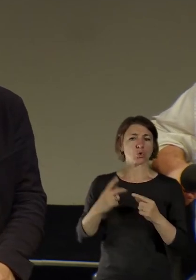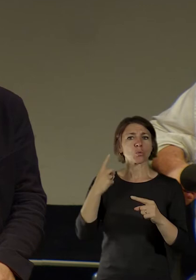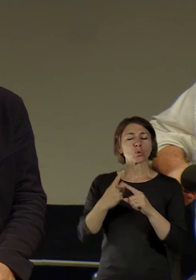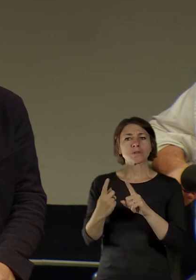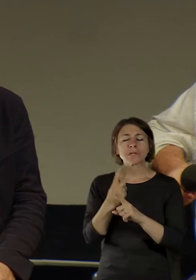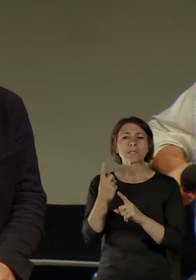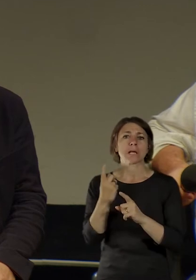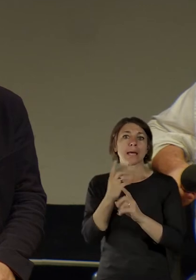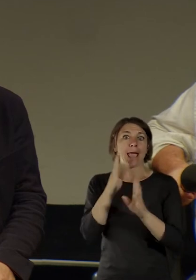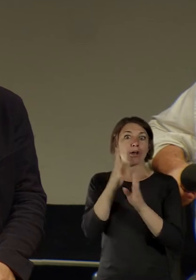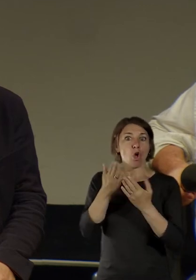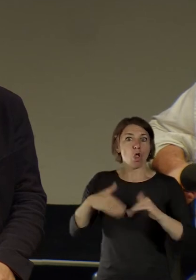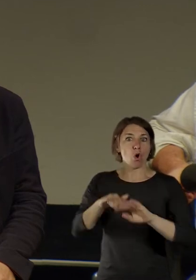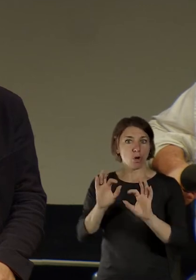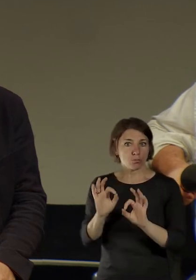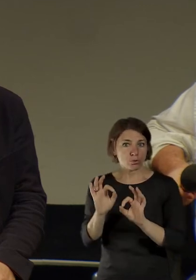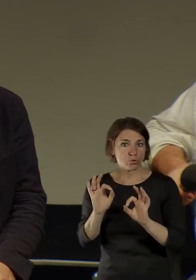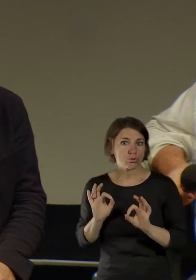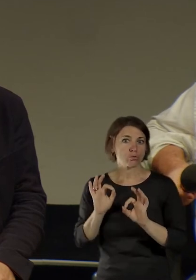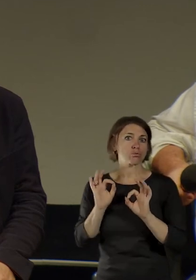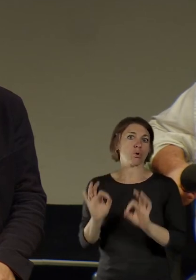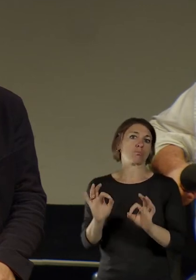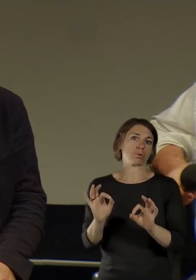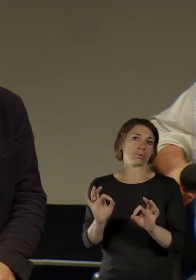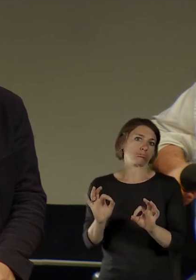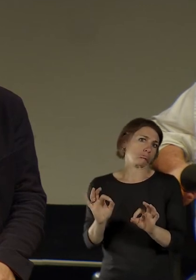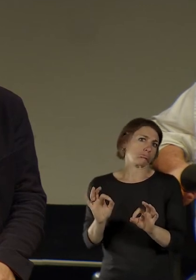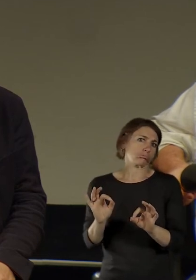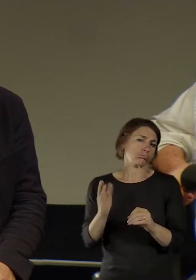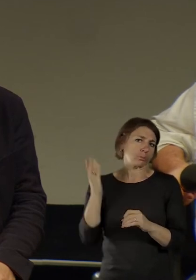A to, jestli v centru bude a nebude a případně